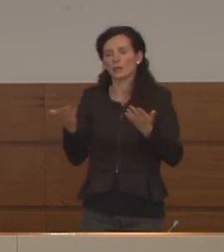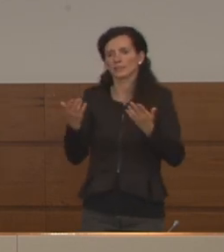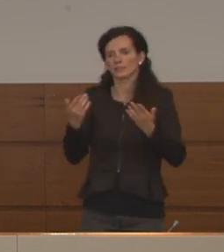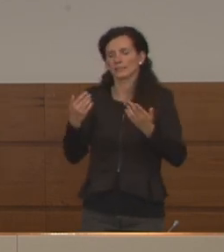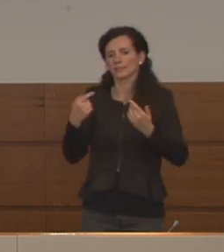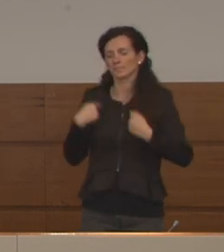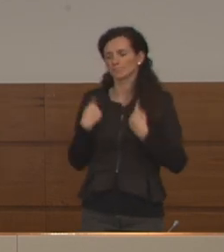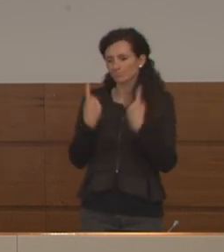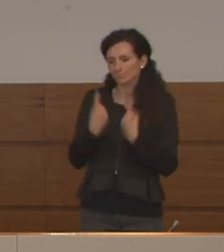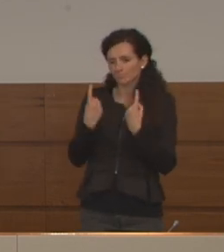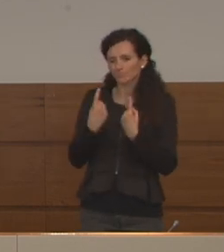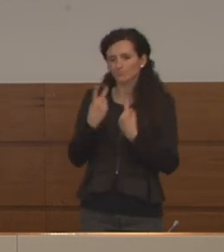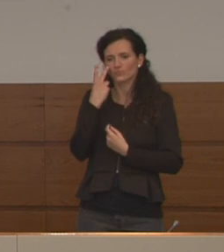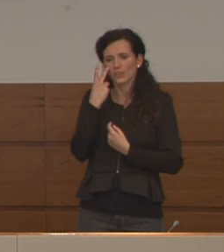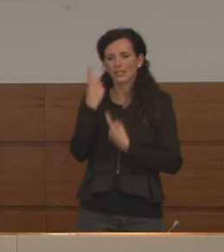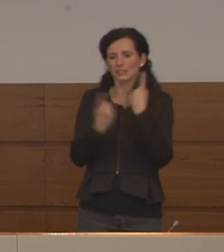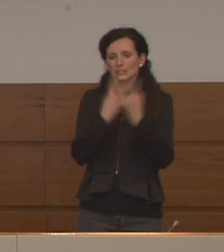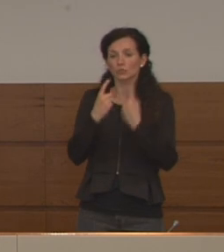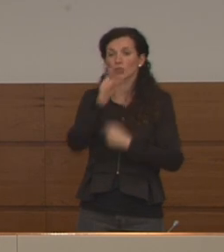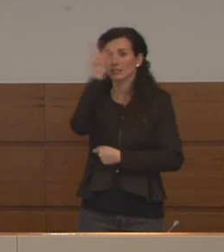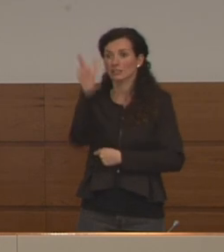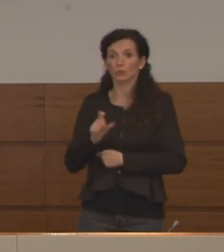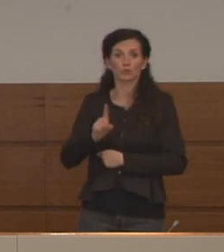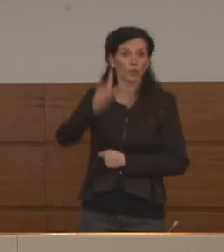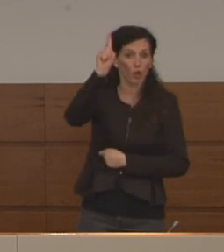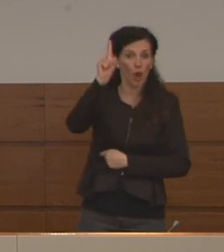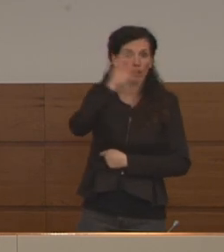Perché le Regioni del nord sono una cosa, le Regioni del centro e del sud sono molto